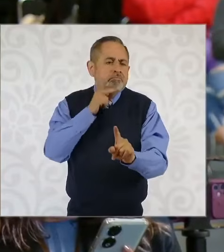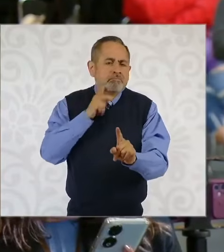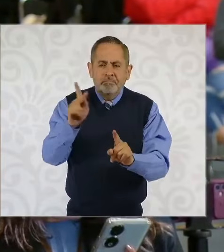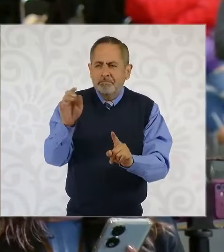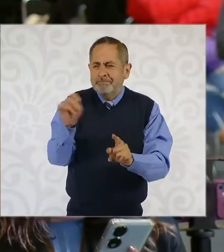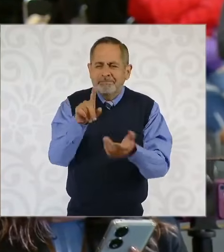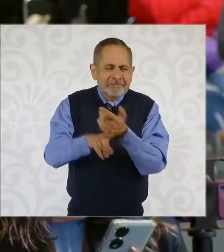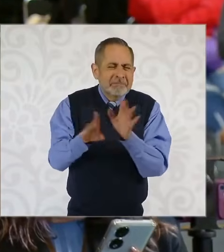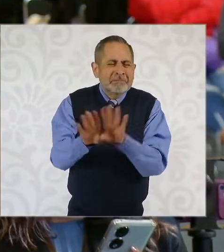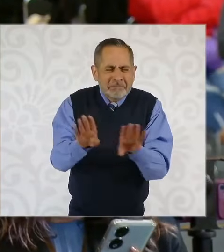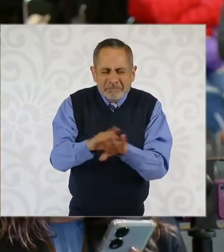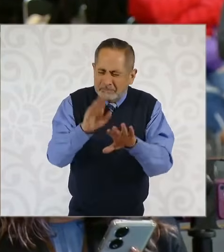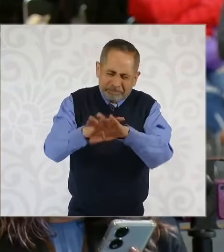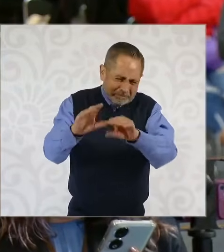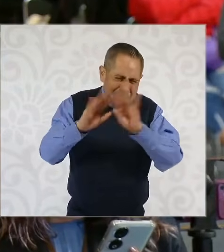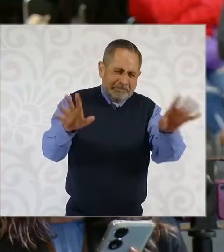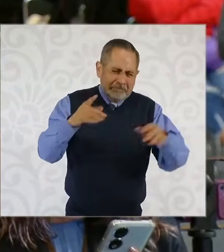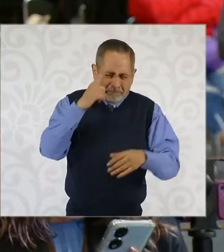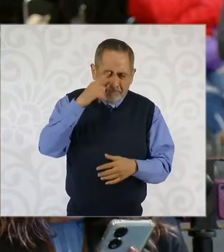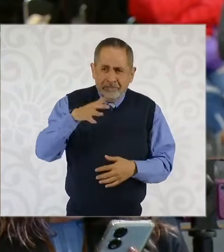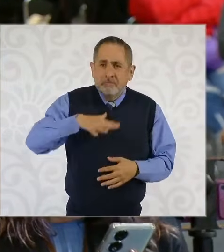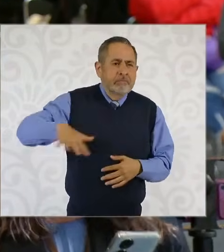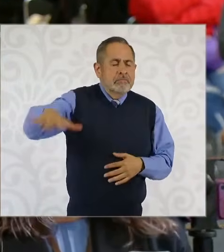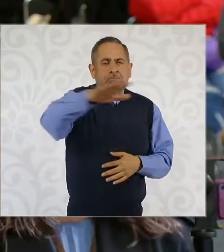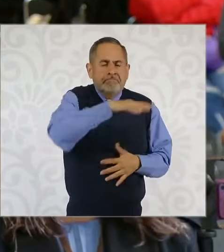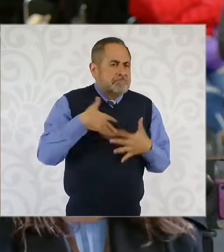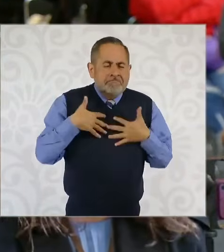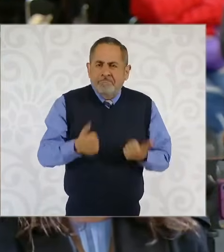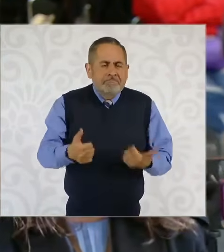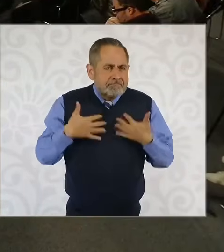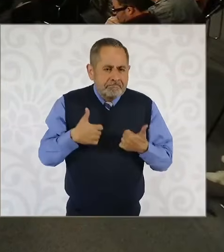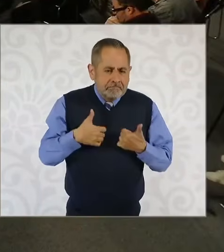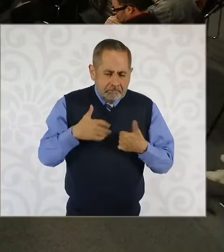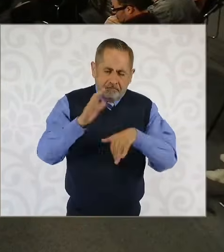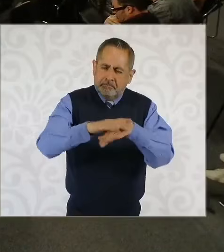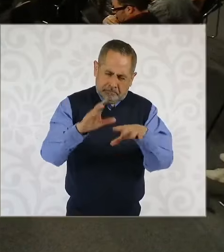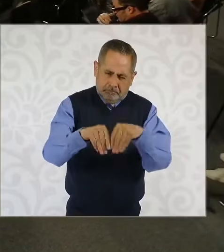necesario para que la gente la gran mayoría lo entendiera y Tengo otras preguntas para usted